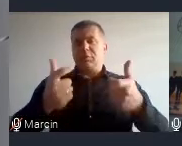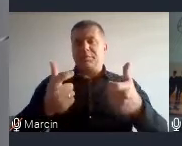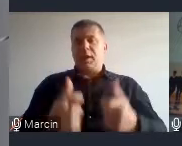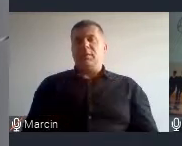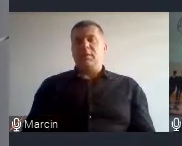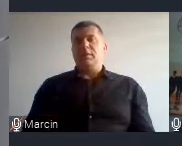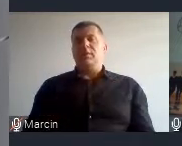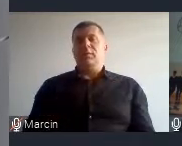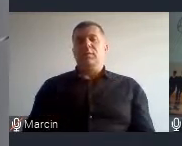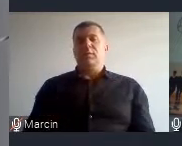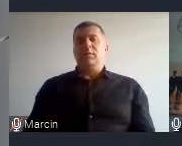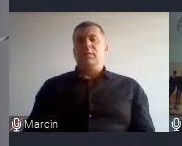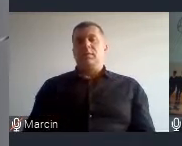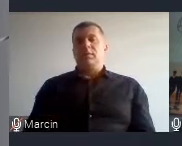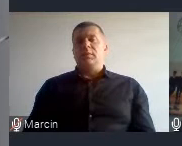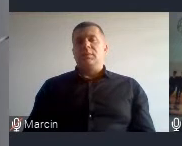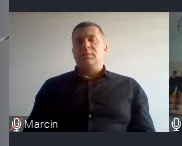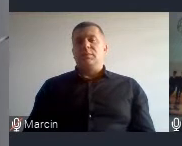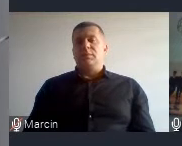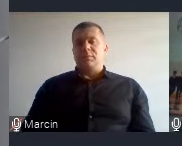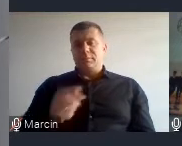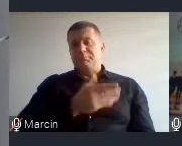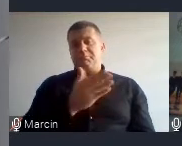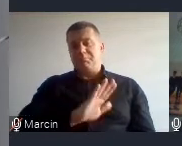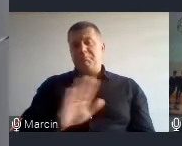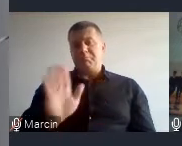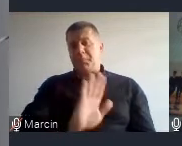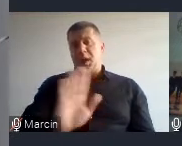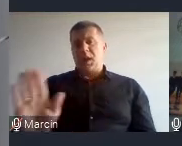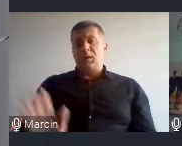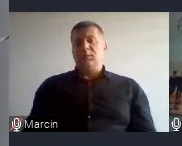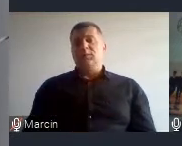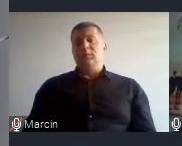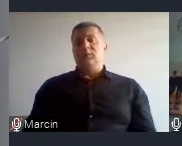O tym muszę Państwu dokładnie powiedzieć, bo każdy z tych przypadków,